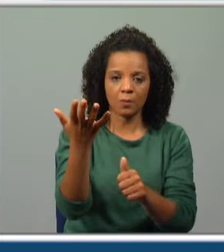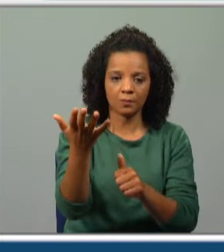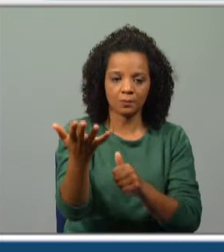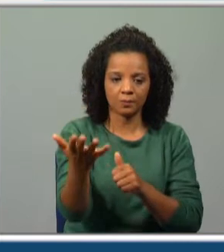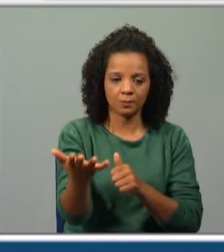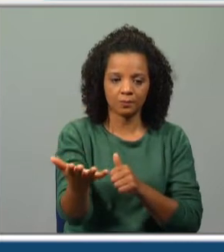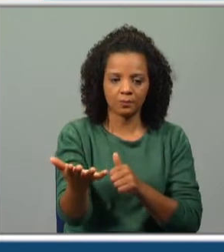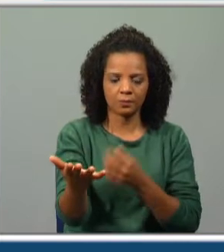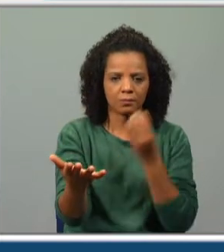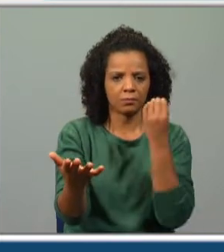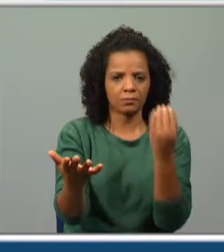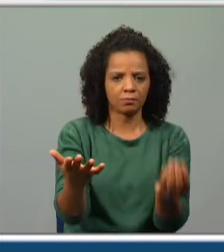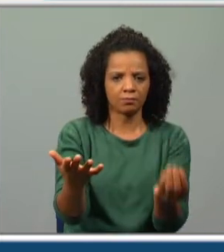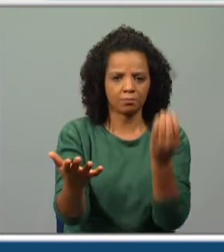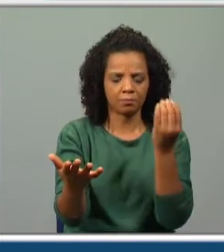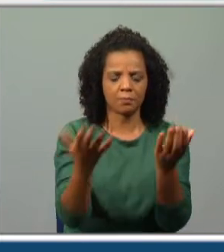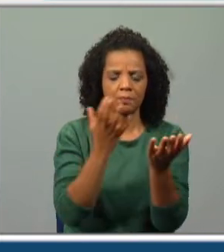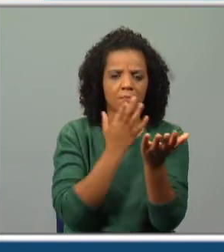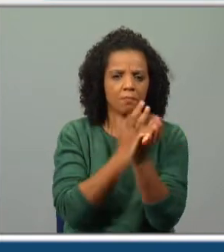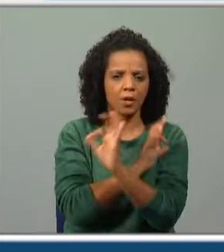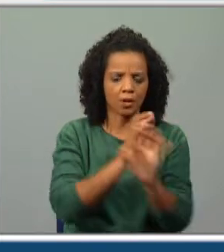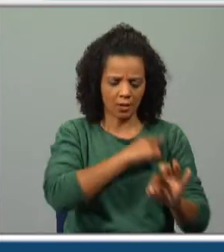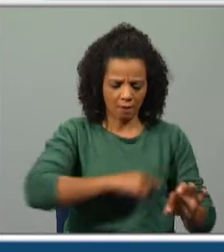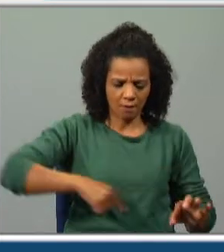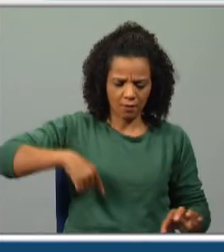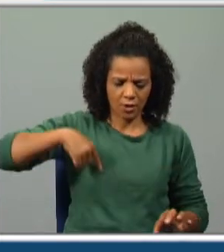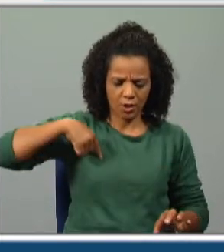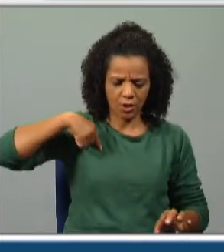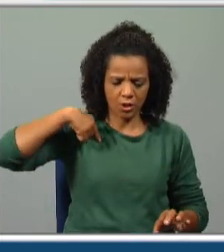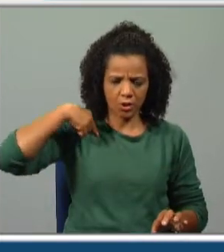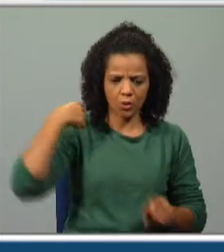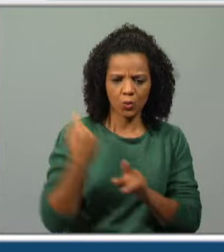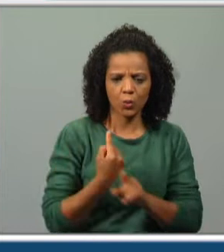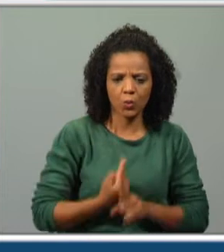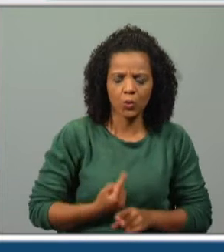que joia maravilhosa que filho de diamantes que punhado de rubize elas 多麼美妙的寶石啊鑽石是幾把磨砂